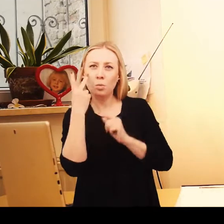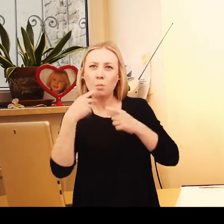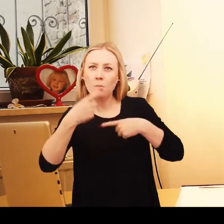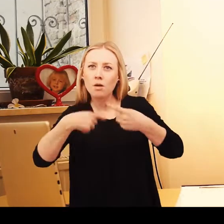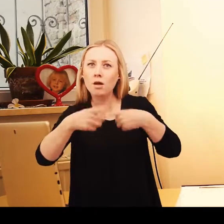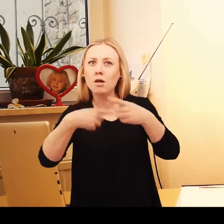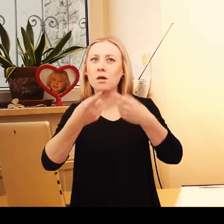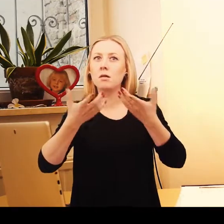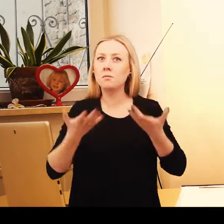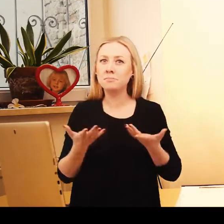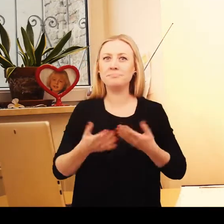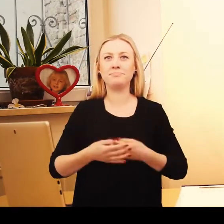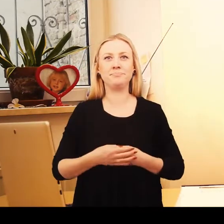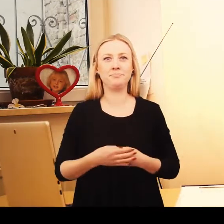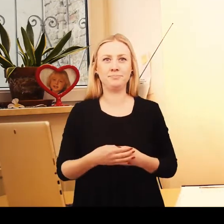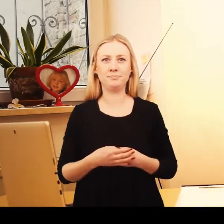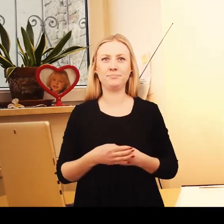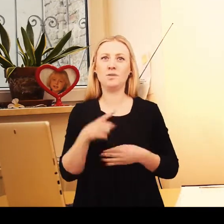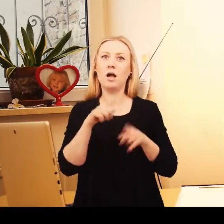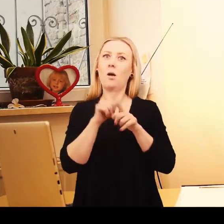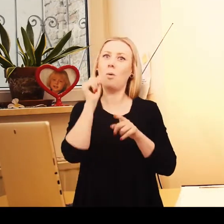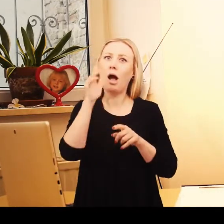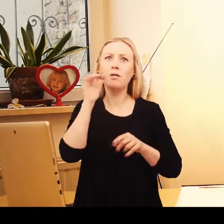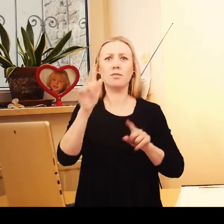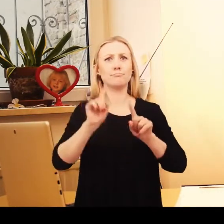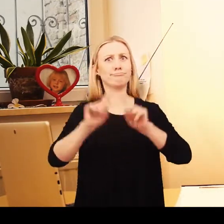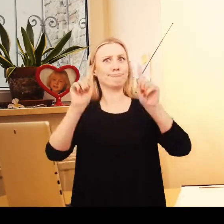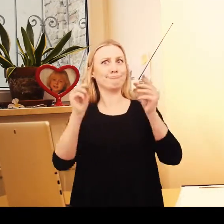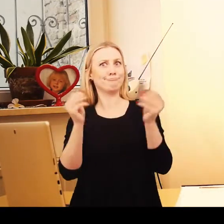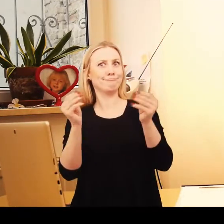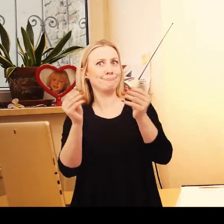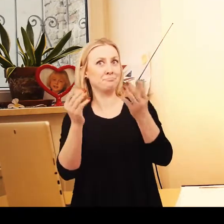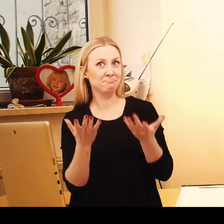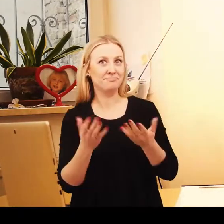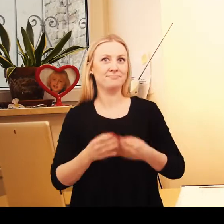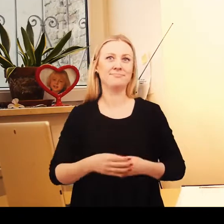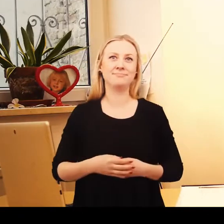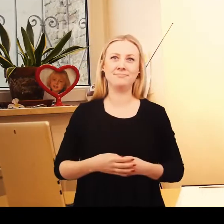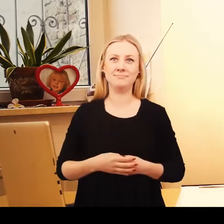Es gibt die Möglichkeit umzudenken und zu schauen, ob man den Alltag auch anders gestalten kann.